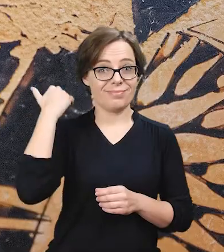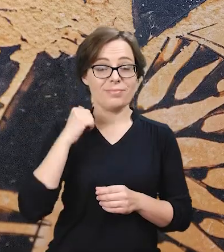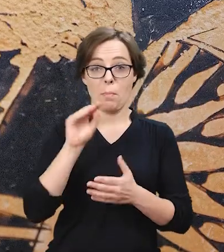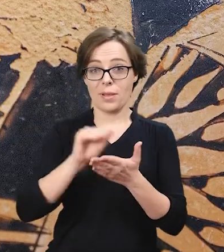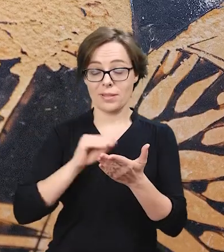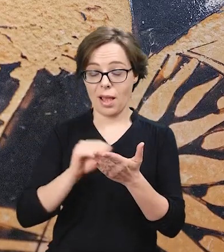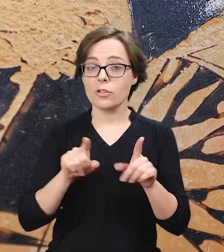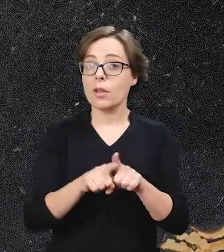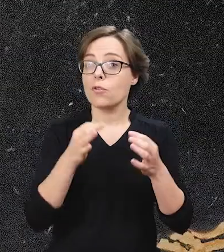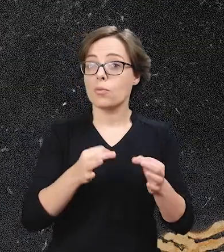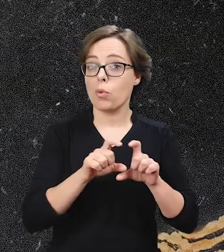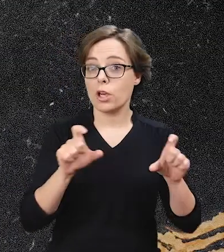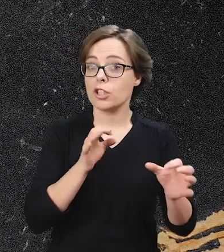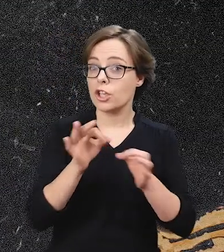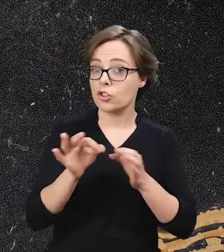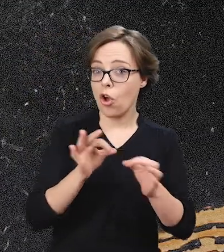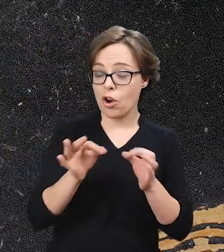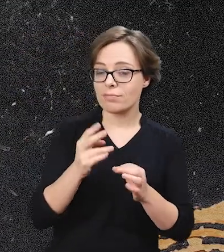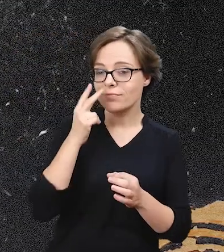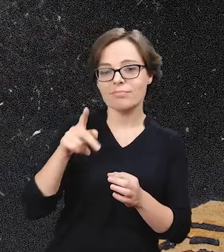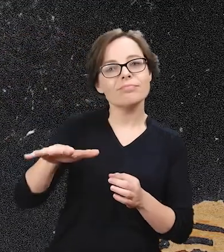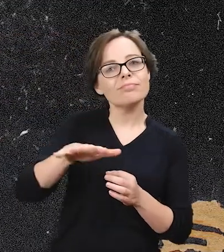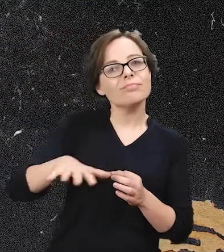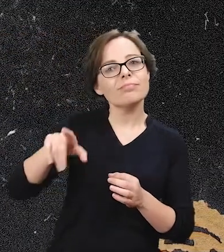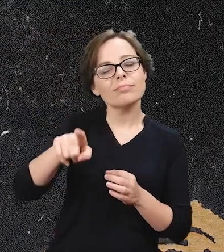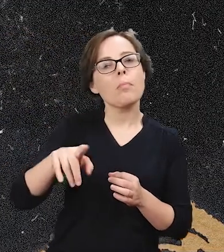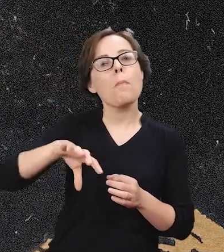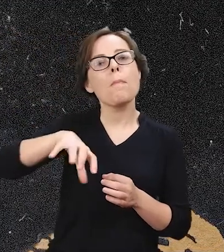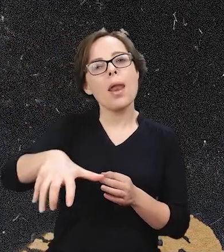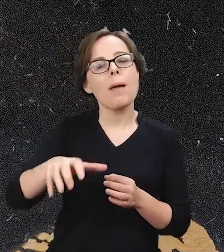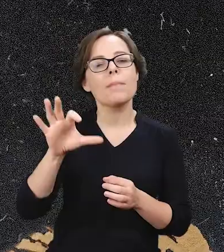identyfikują je jako nomadyczne plemię scytyjskie.